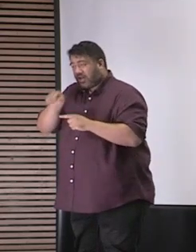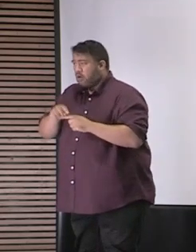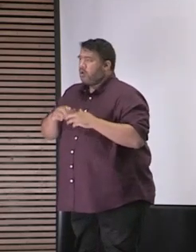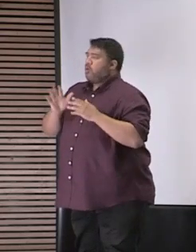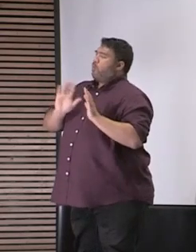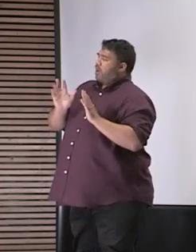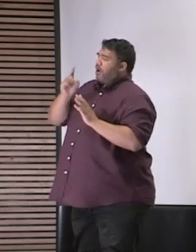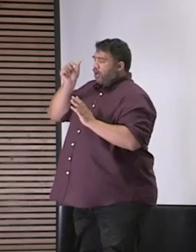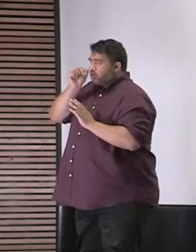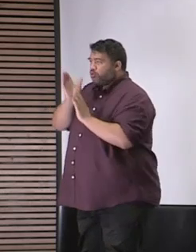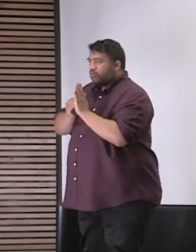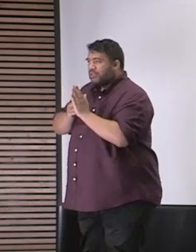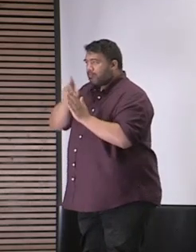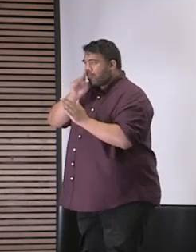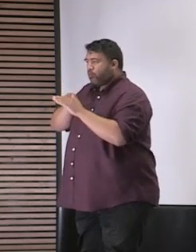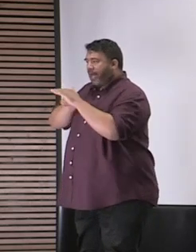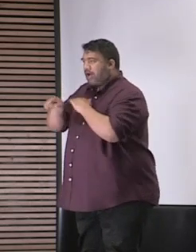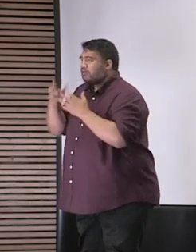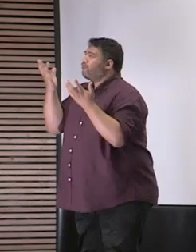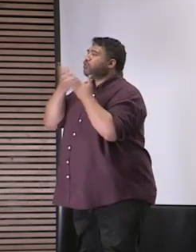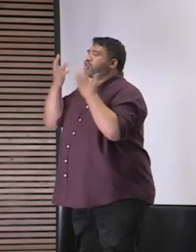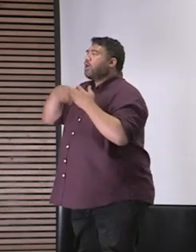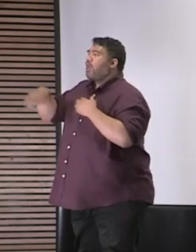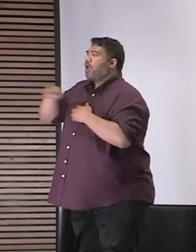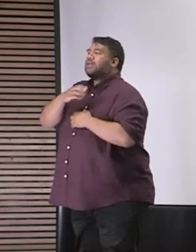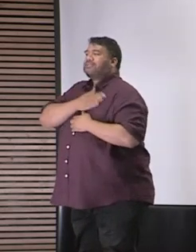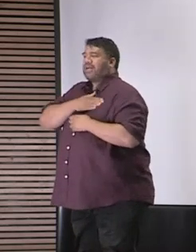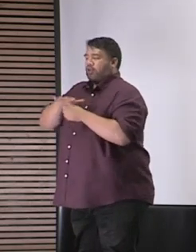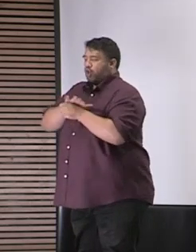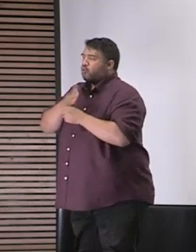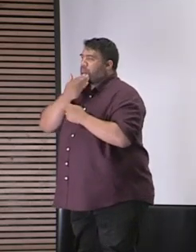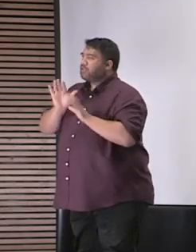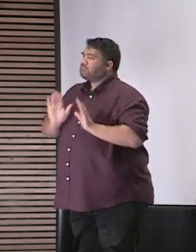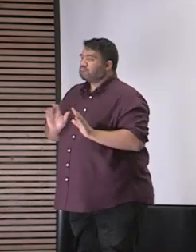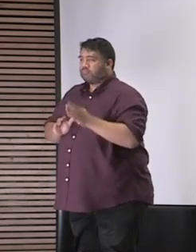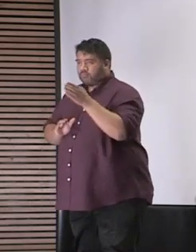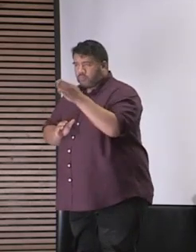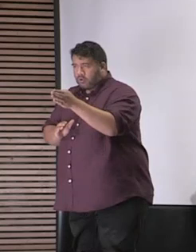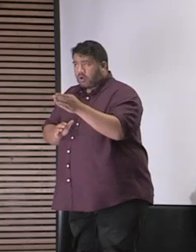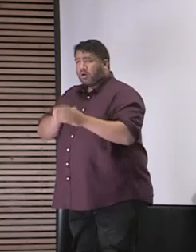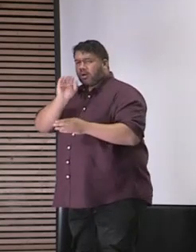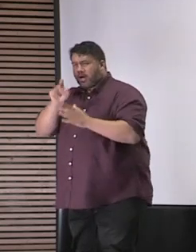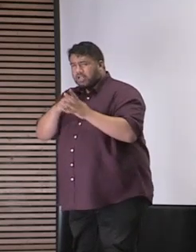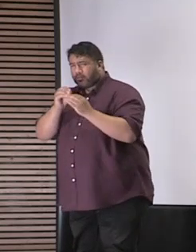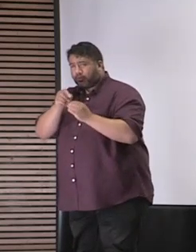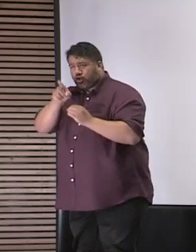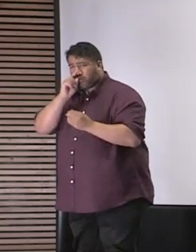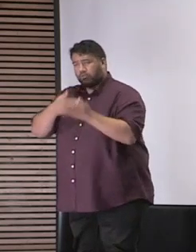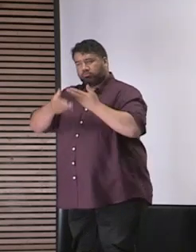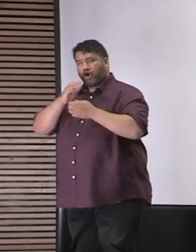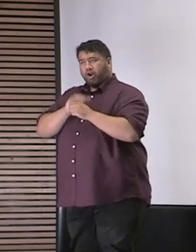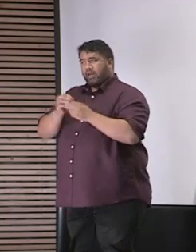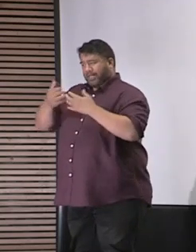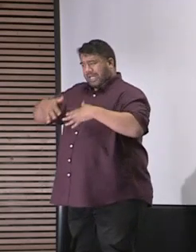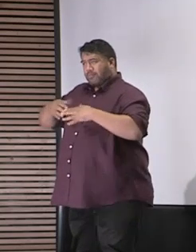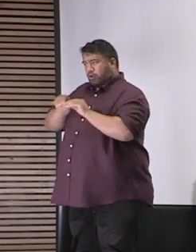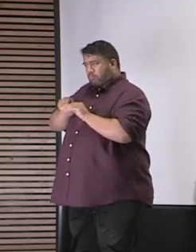contarnos sobre los 5. ¿5 km en